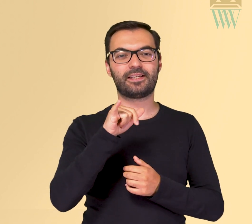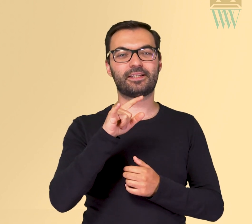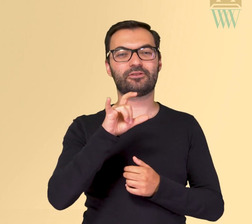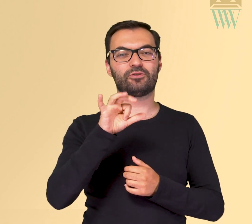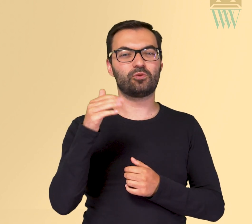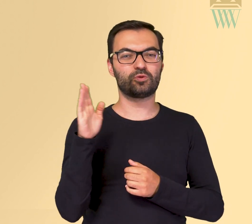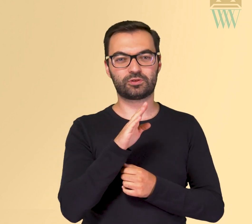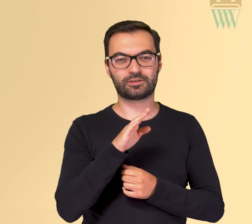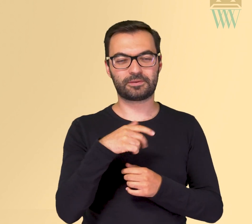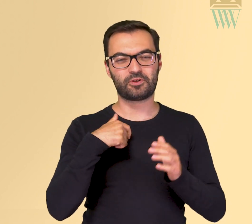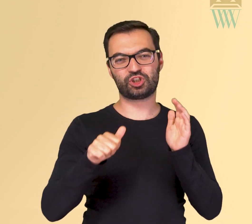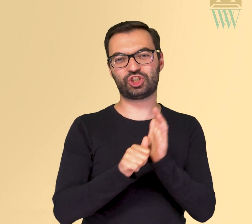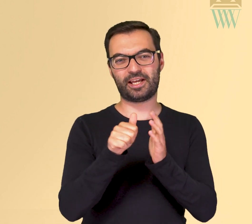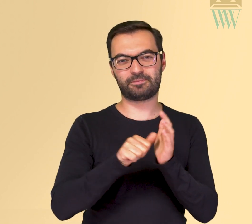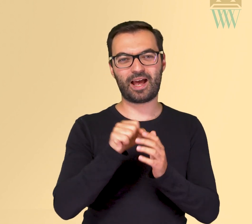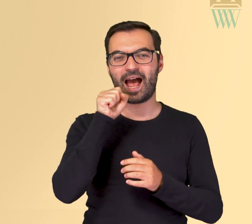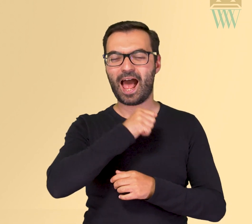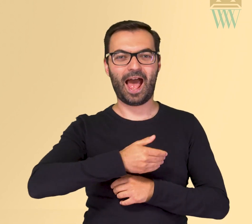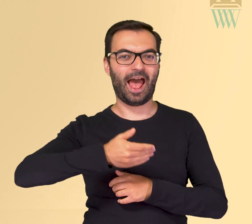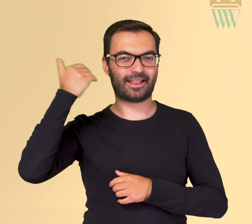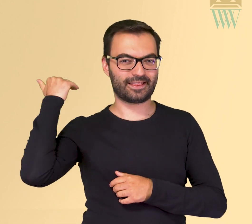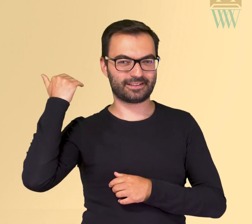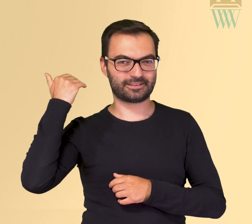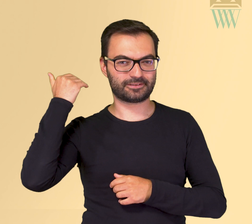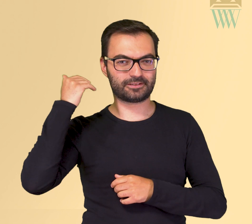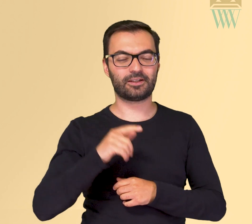wykonanej przez Lyciusa rzeźby antycznej,